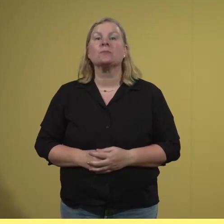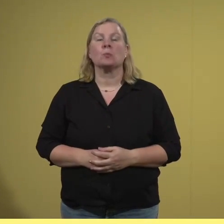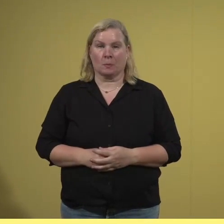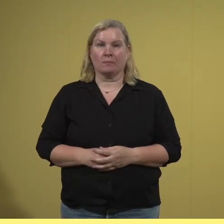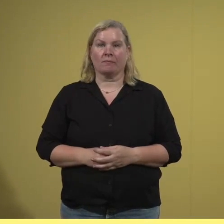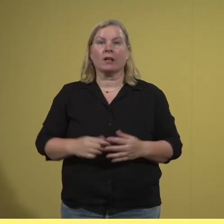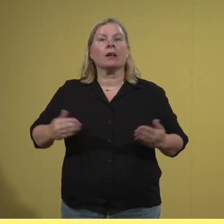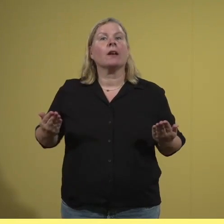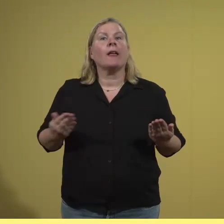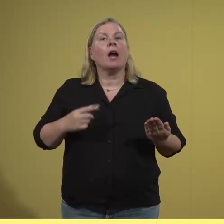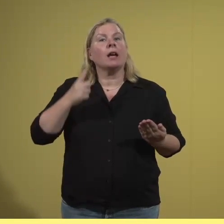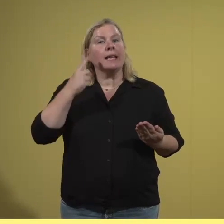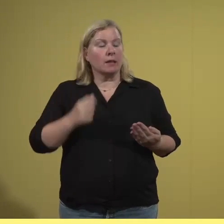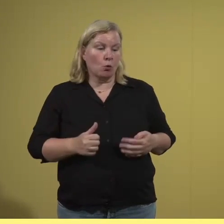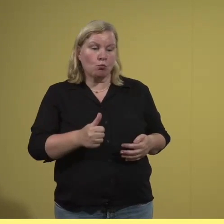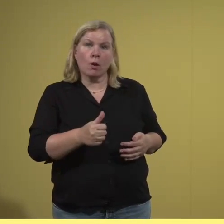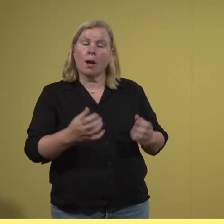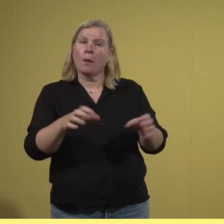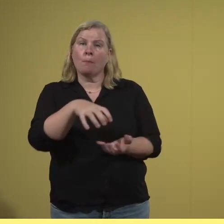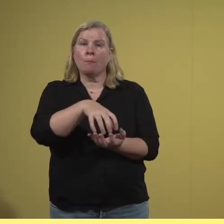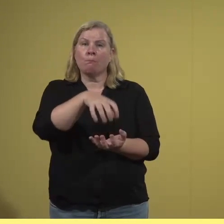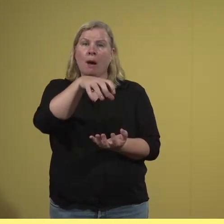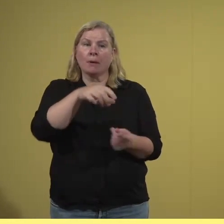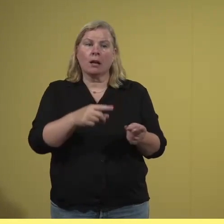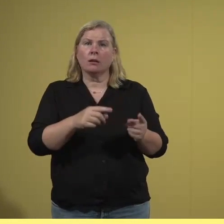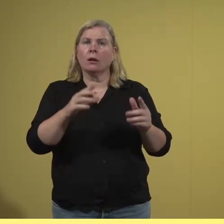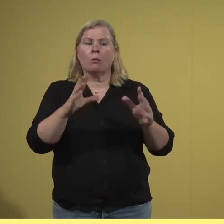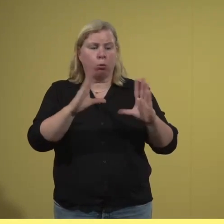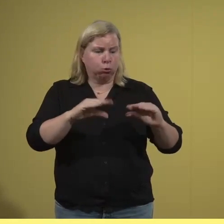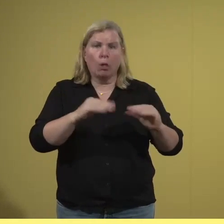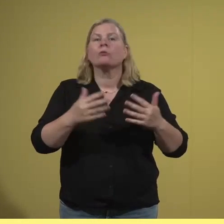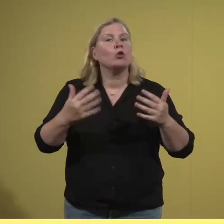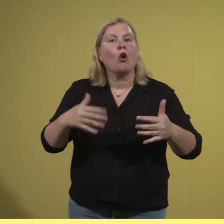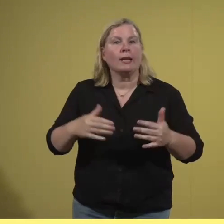So, und jetzt denke ich, dass auch so die Knackigkeit von der Paprika noch da ist.